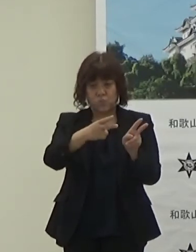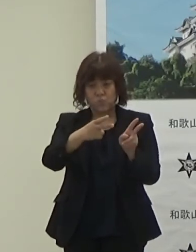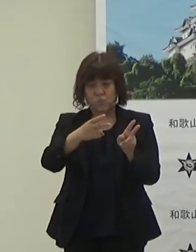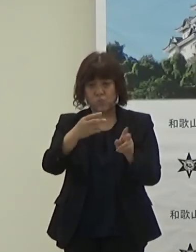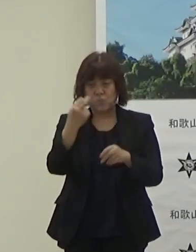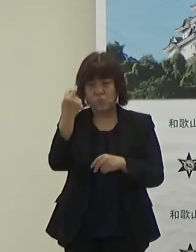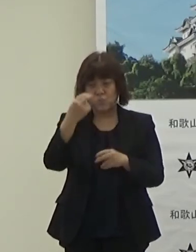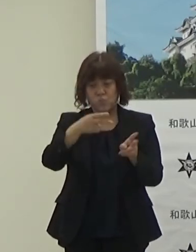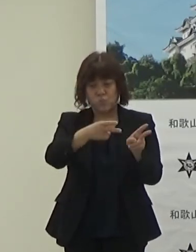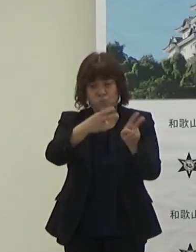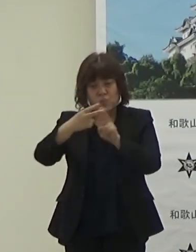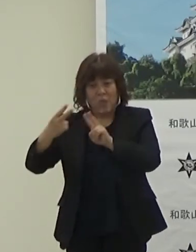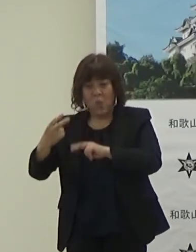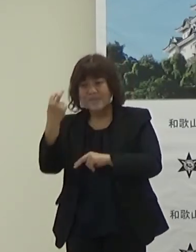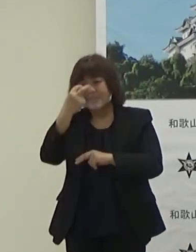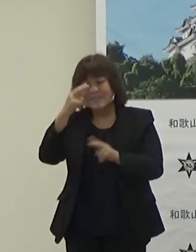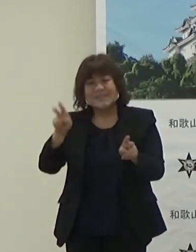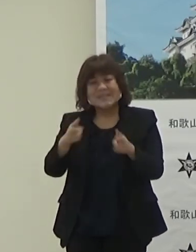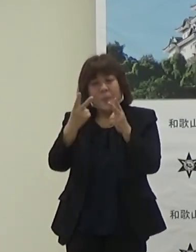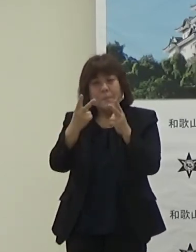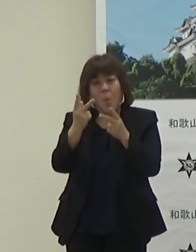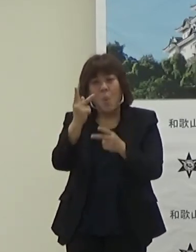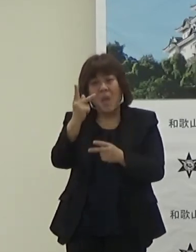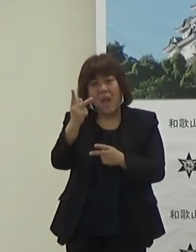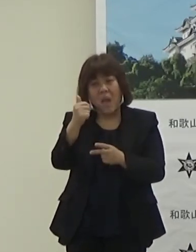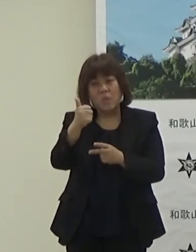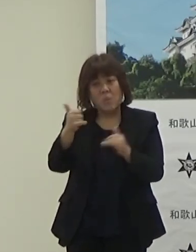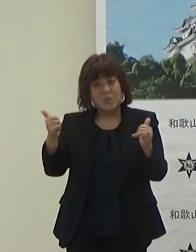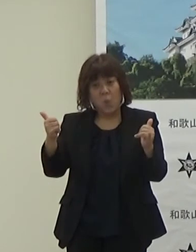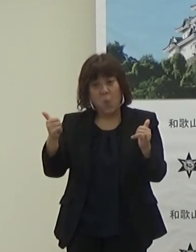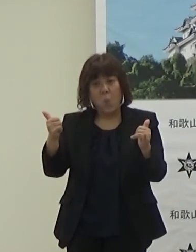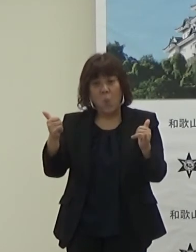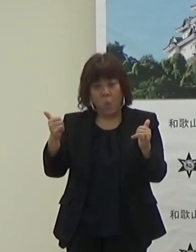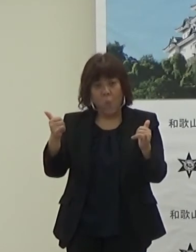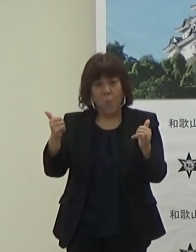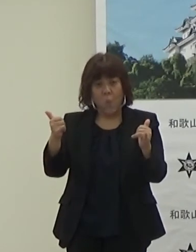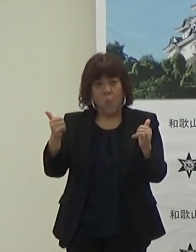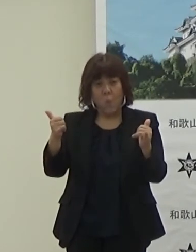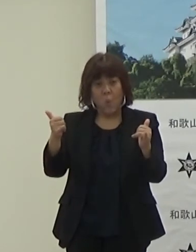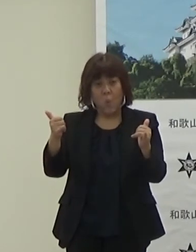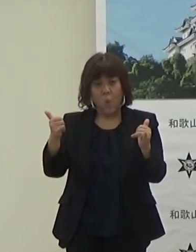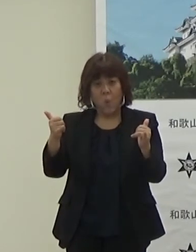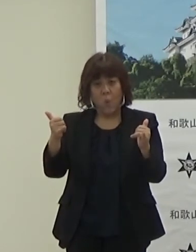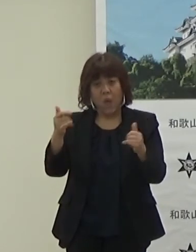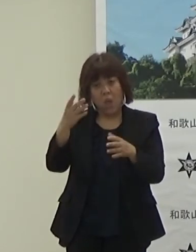次が最後になるんですかね 何かめどは立ってるんでしょうかいつくらいっていうのは